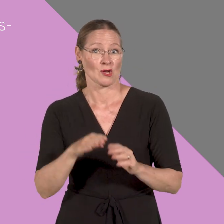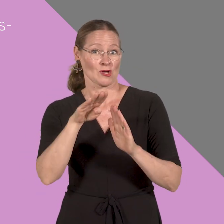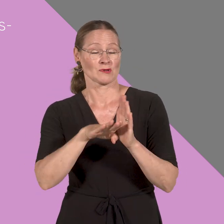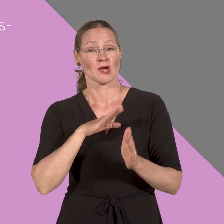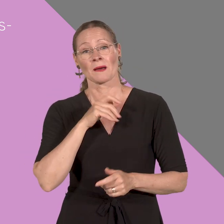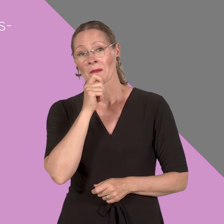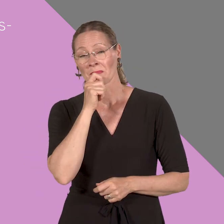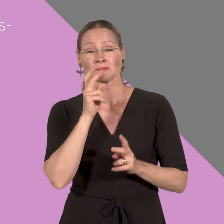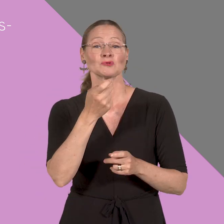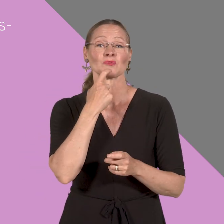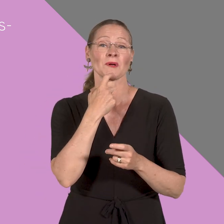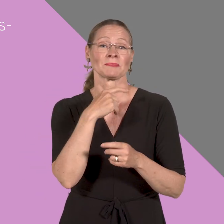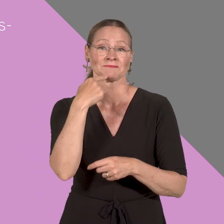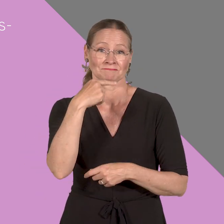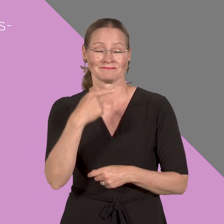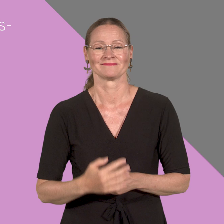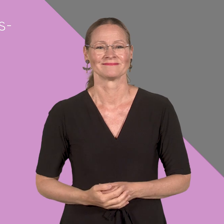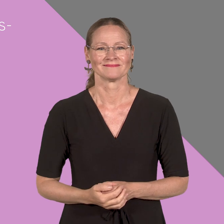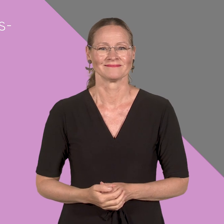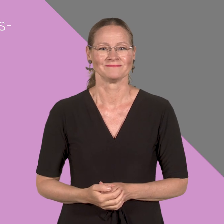Ohjelma on spiikattu suomeksi.